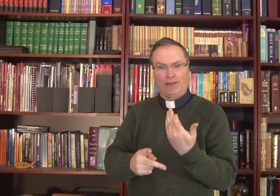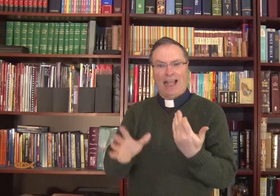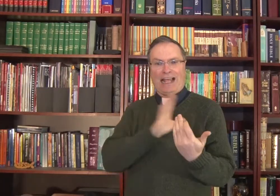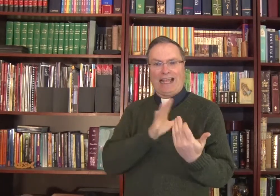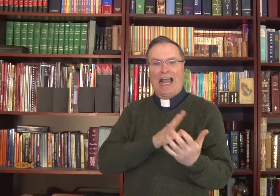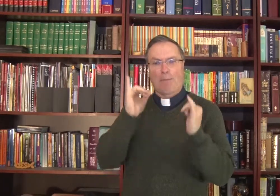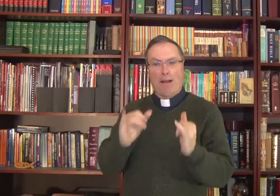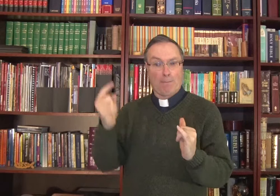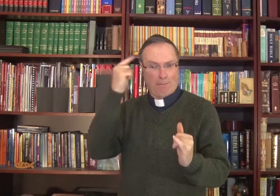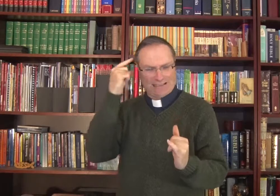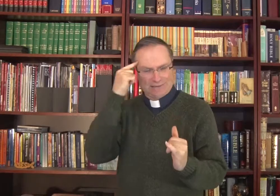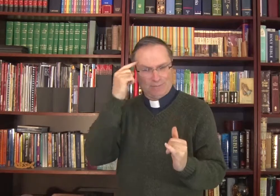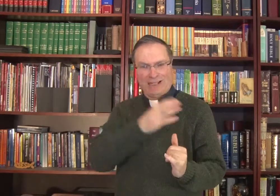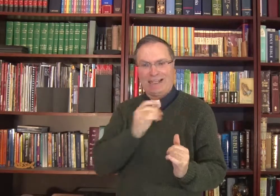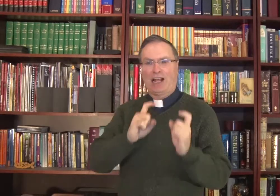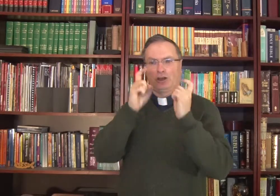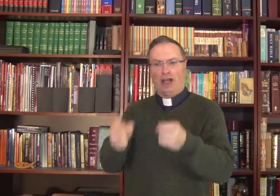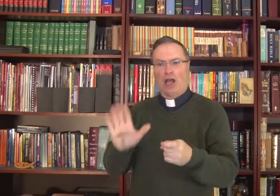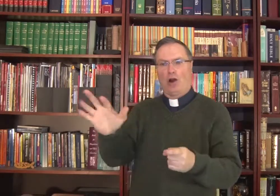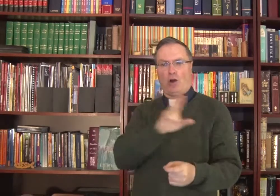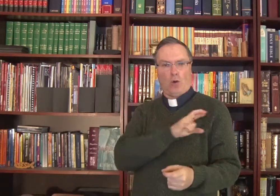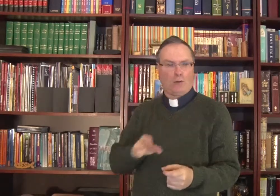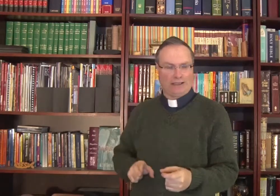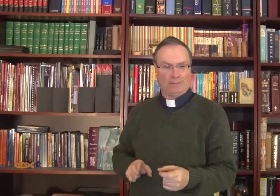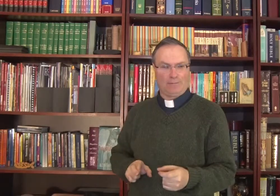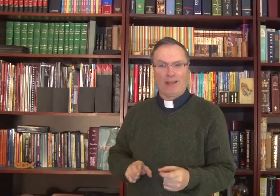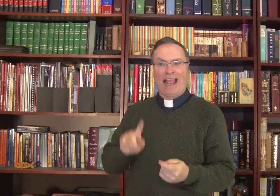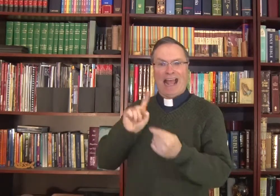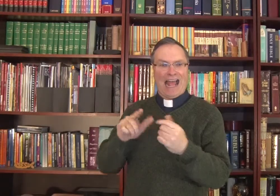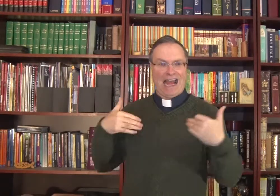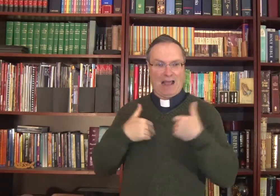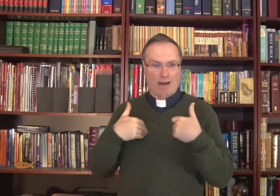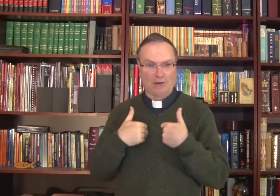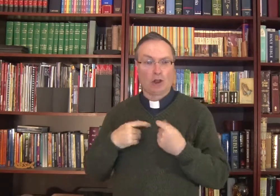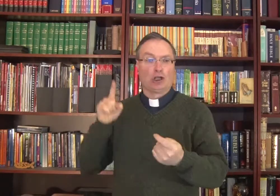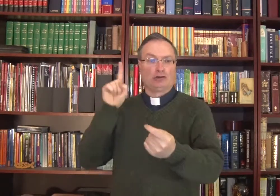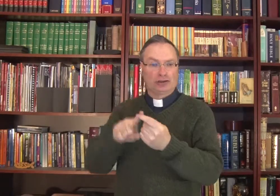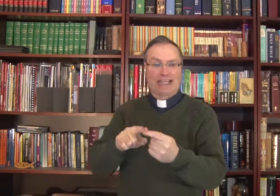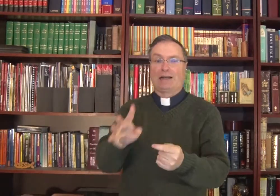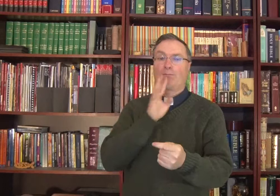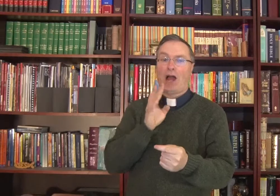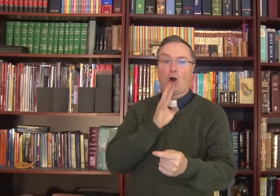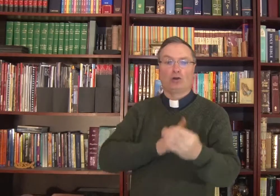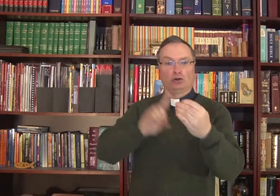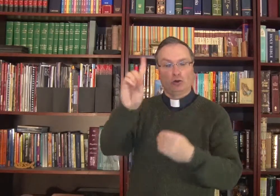en ayant la même pensée et en donnant leur royauté à la bête jusqu'à ce que les paroles de Dieu